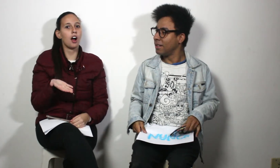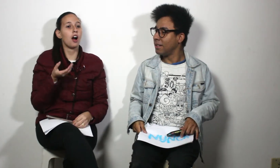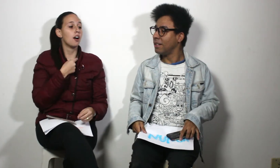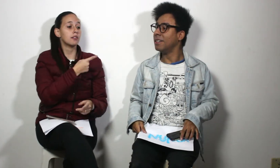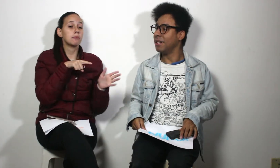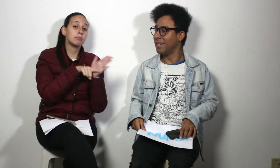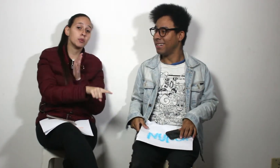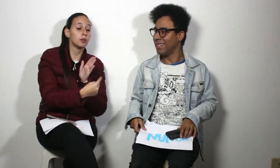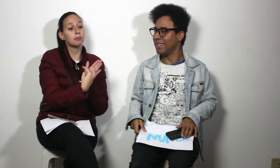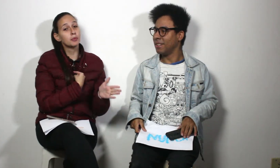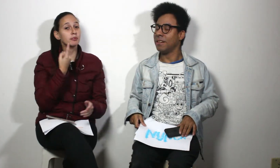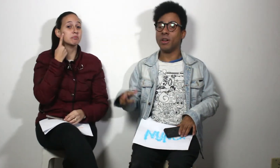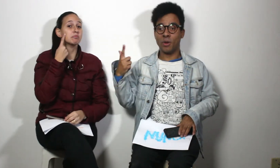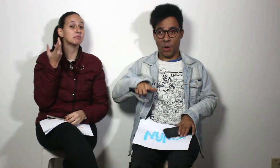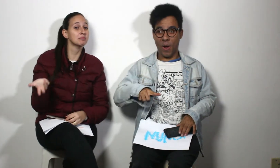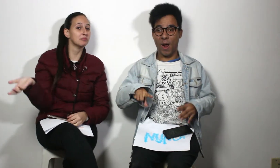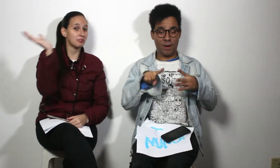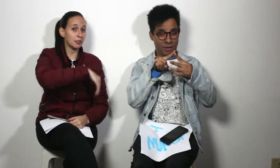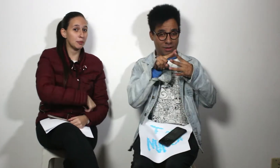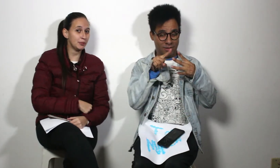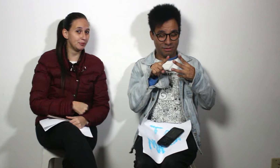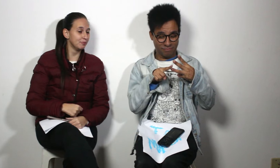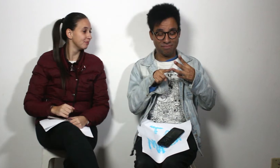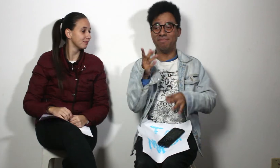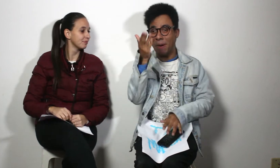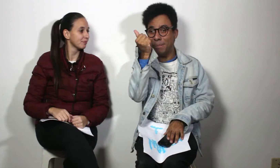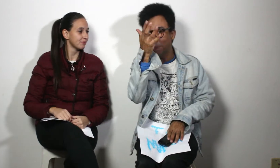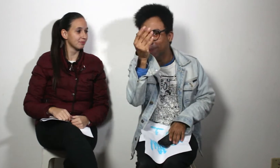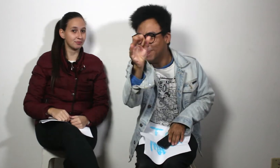Pregunto ele , ele pregunta me de novo ... vamos!